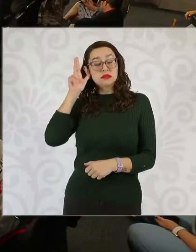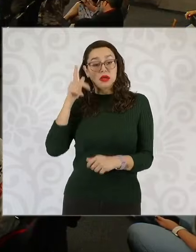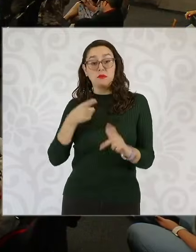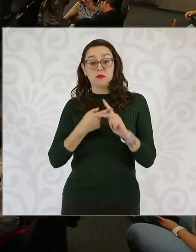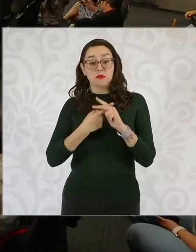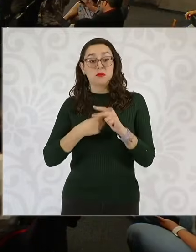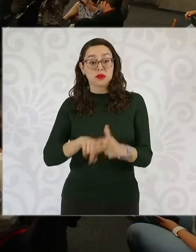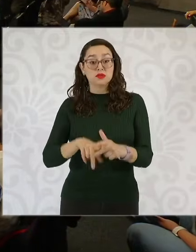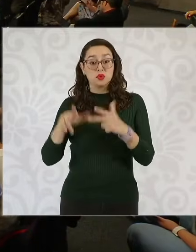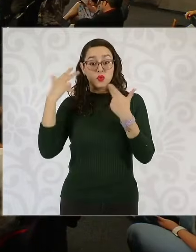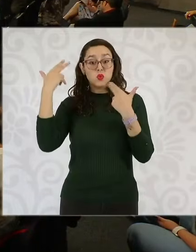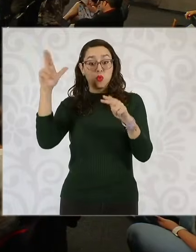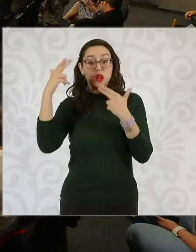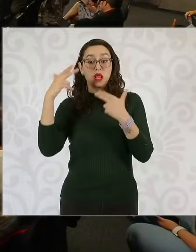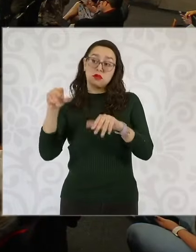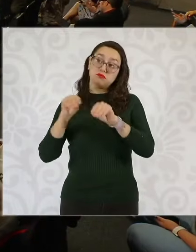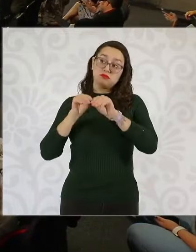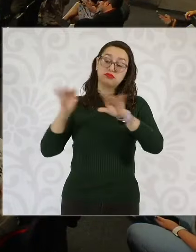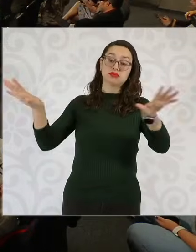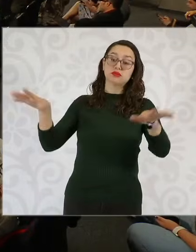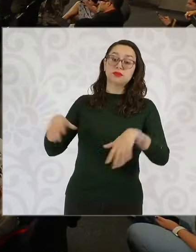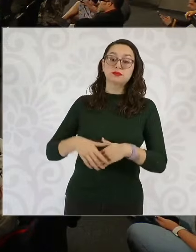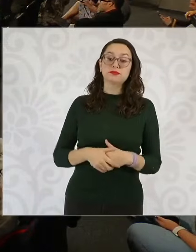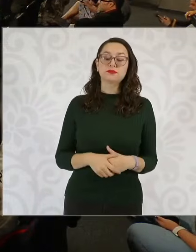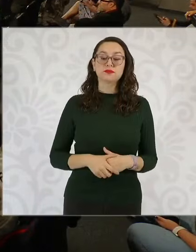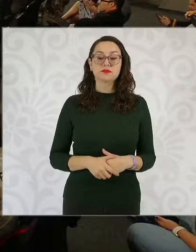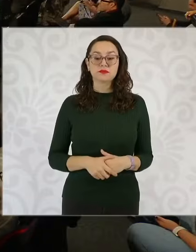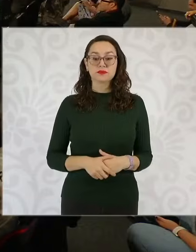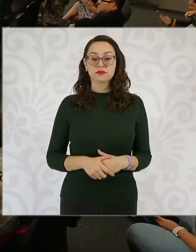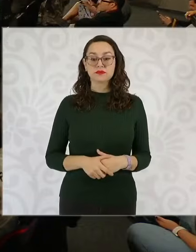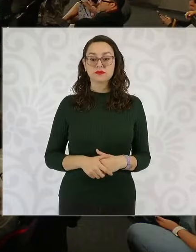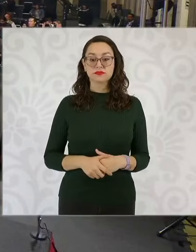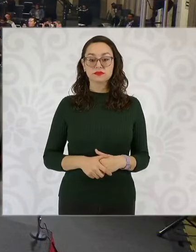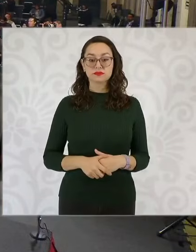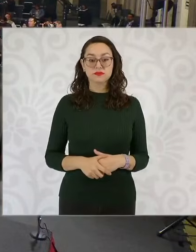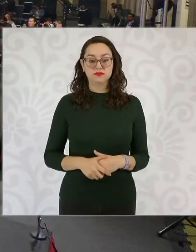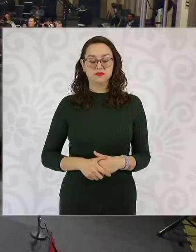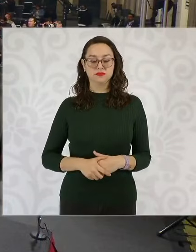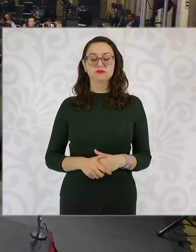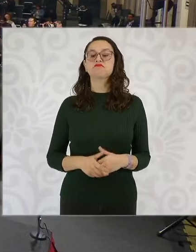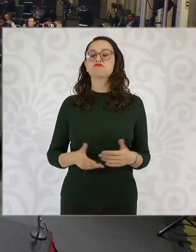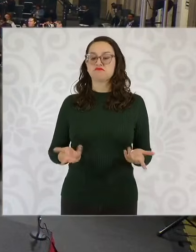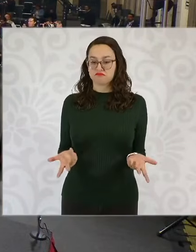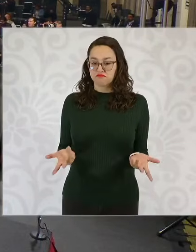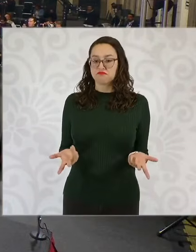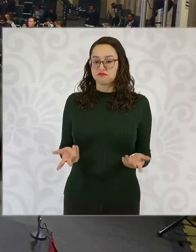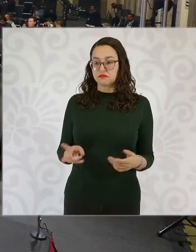publicó la nota si nos pudiera comentar Gracias priso efectivamente había descontento en la